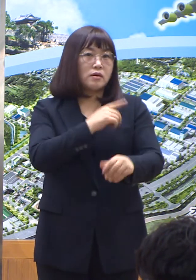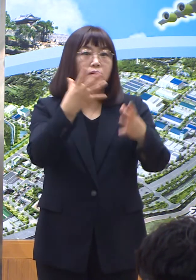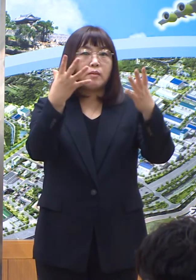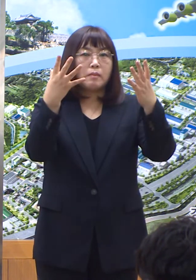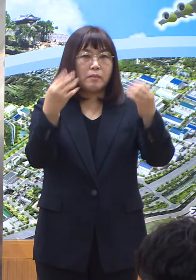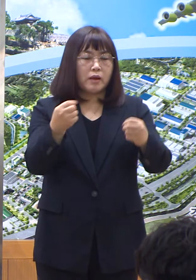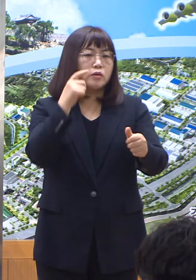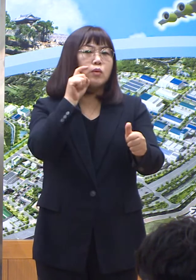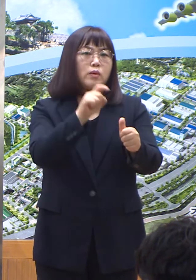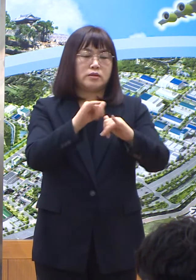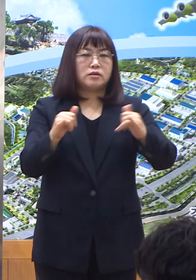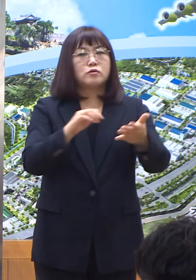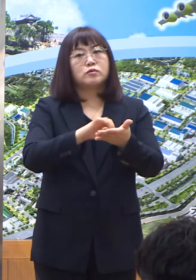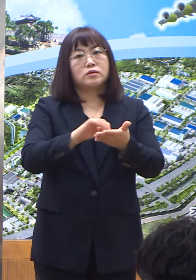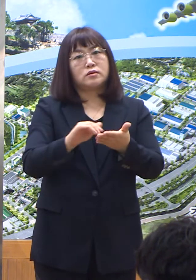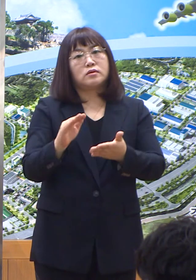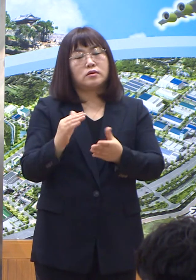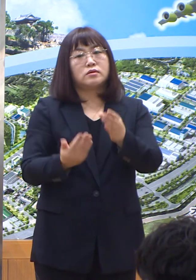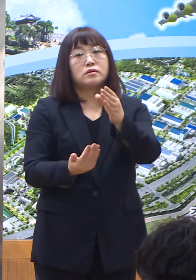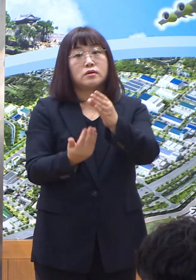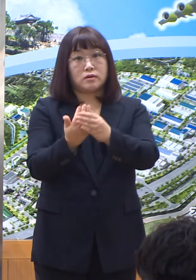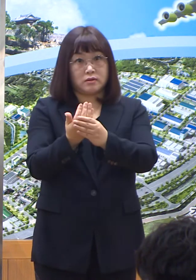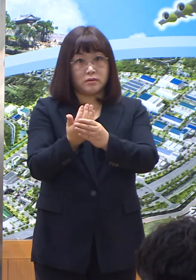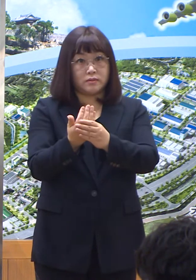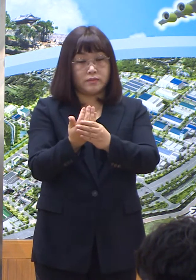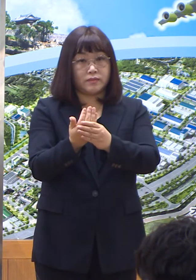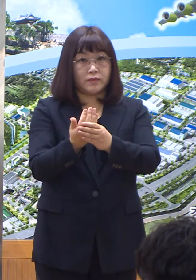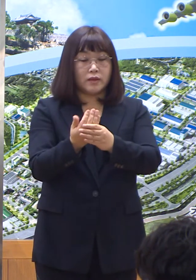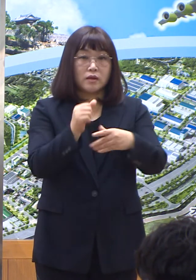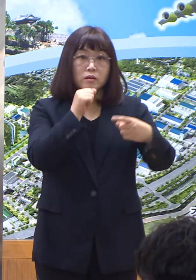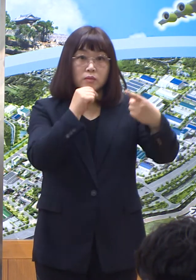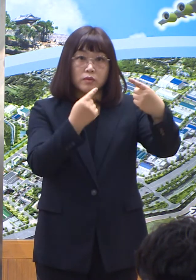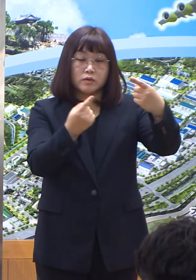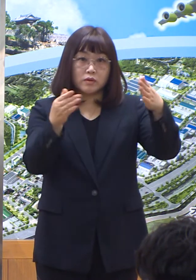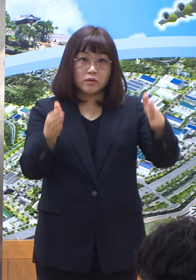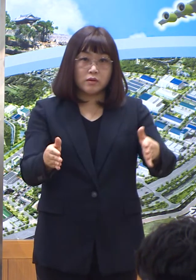김치 말했습니다 이번 면세로 사랑하는 가족과 실책이